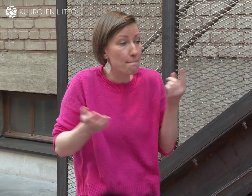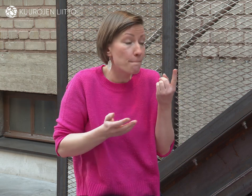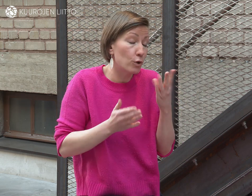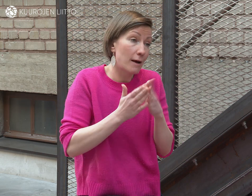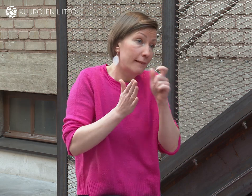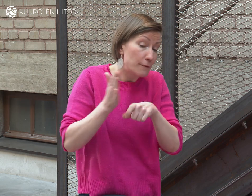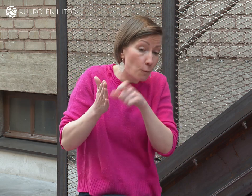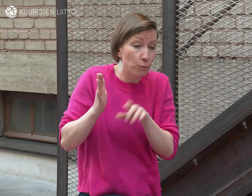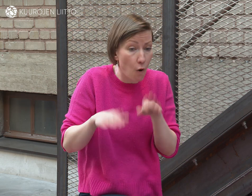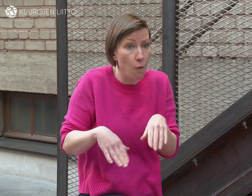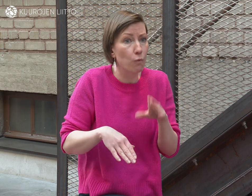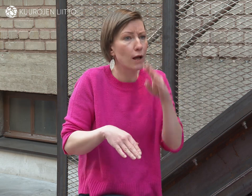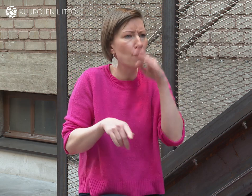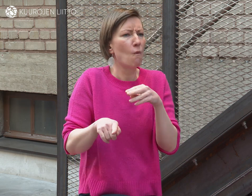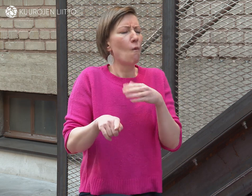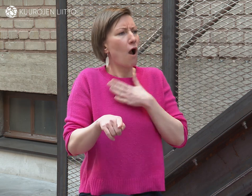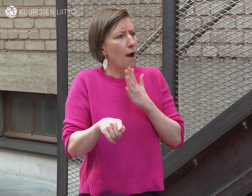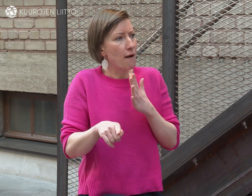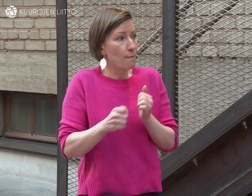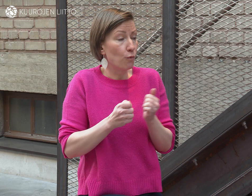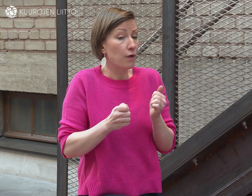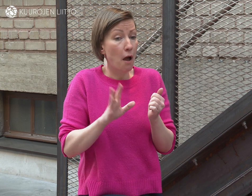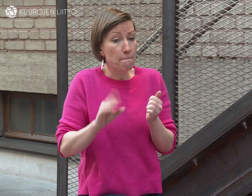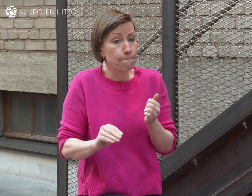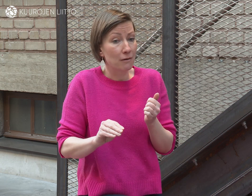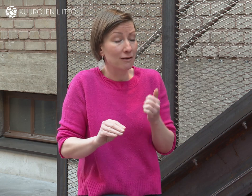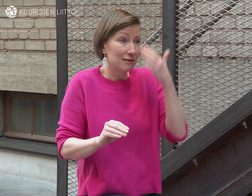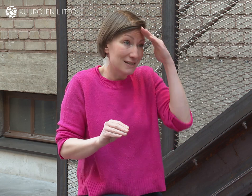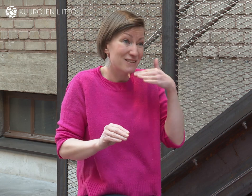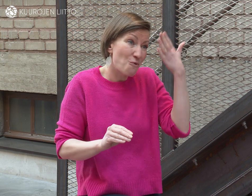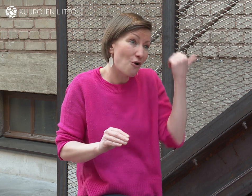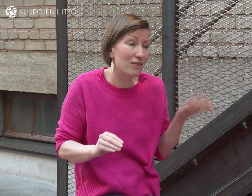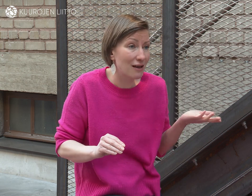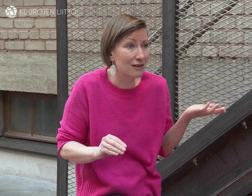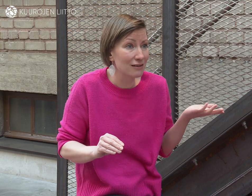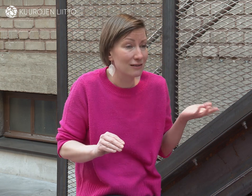Aiheesta on kirjoitettu muutama lehtijuttu, jotka ovat koskettaneet ihmisiä, mutta - kun keskustelua ei ole syntynyt, ihmiset ovat unohtaneet asian.